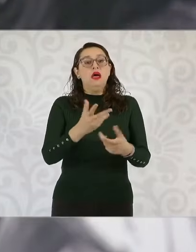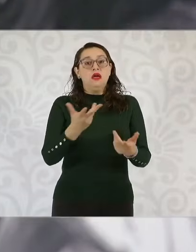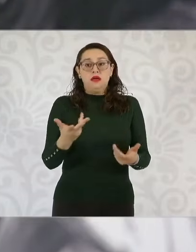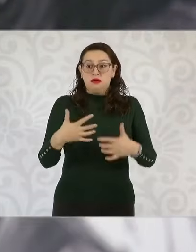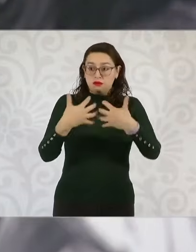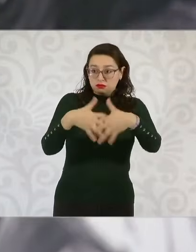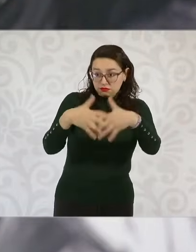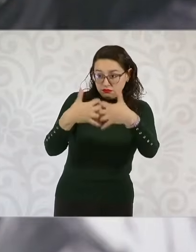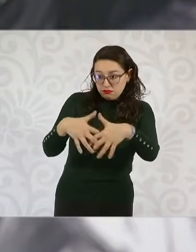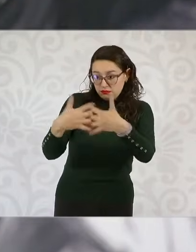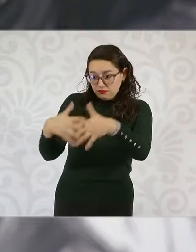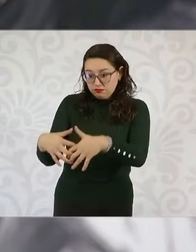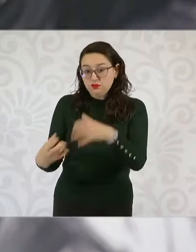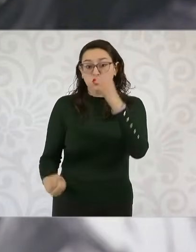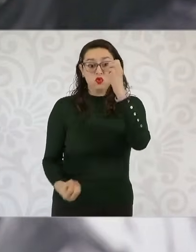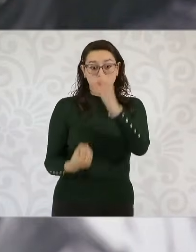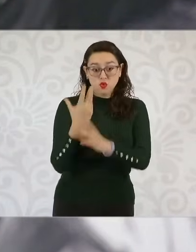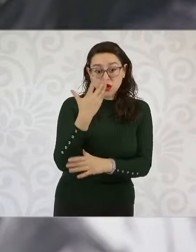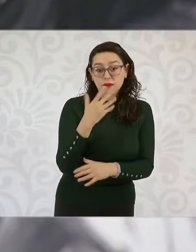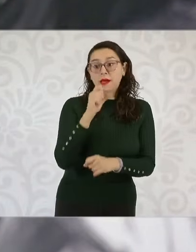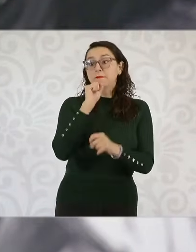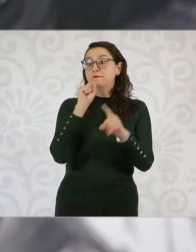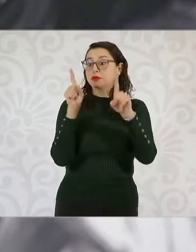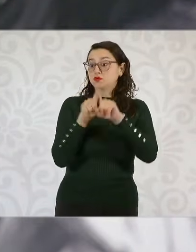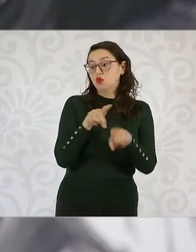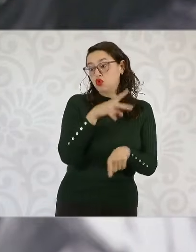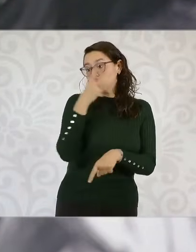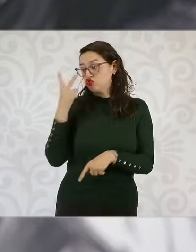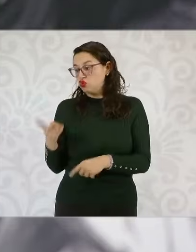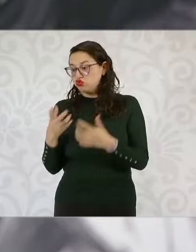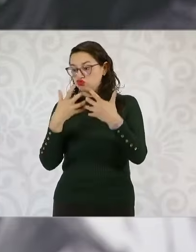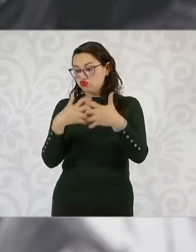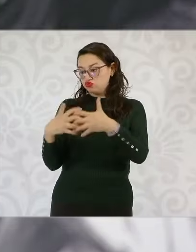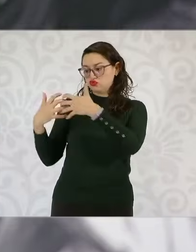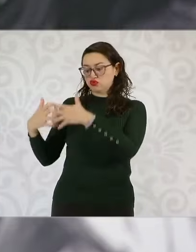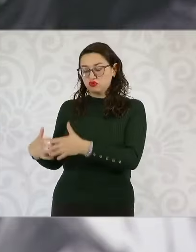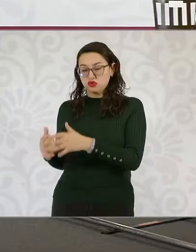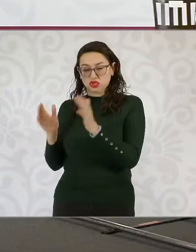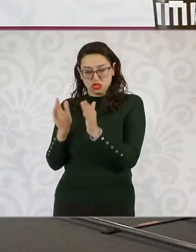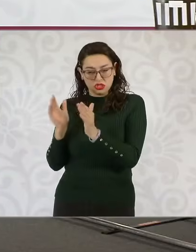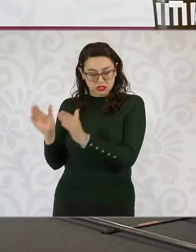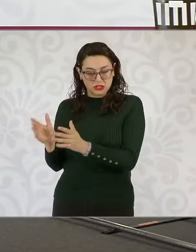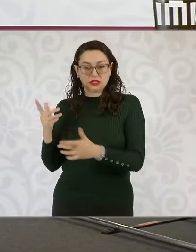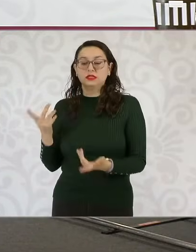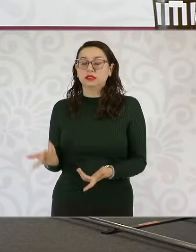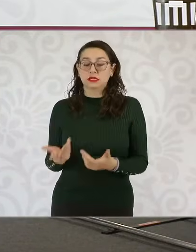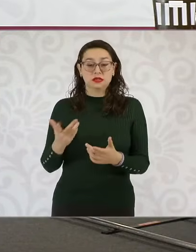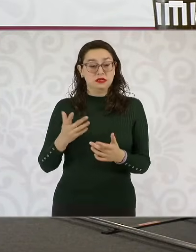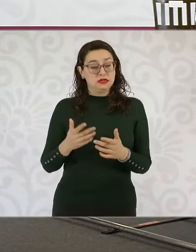y estabilizando la producción de petróleo que había de caído tanto pero era necesario el